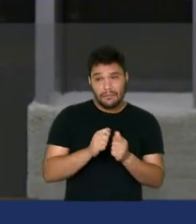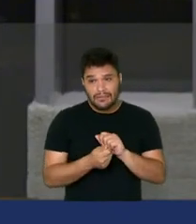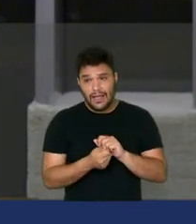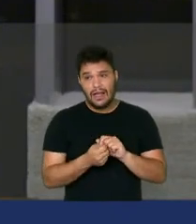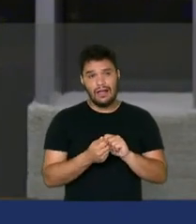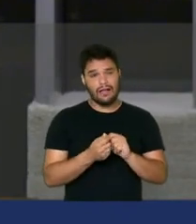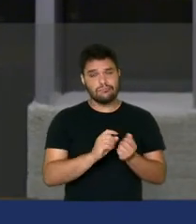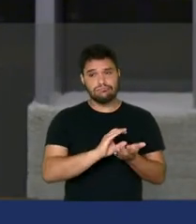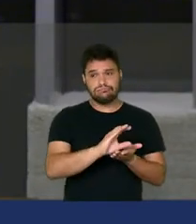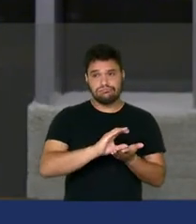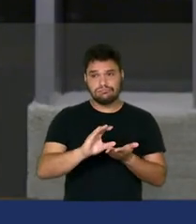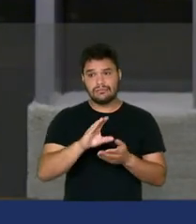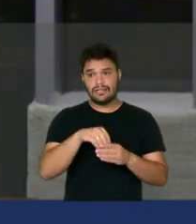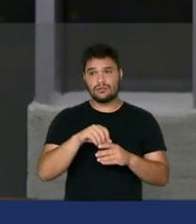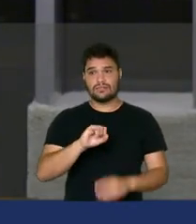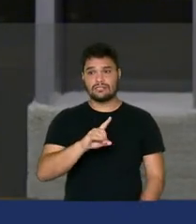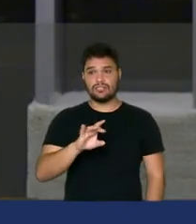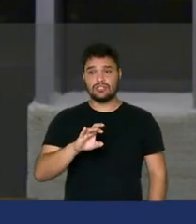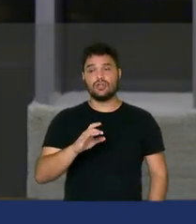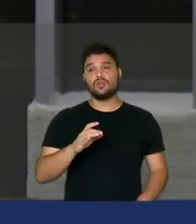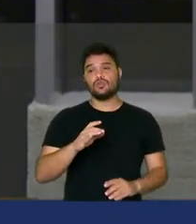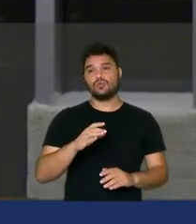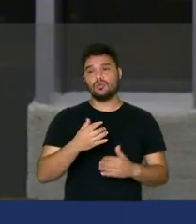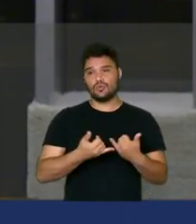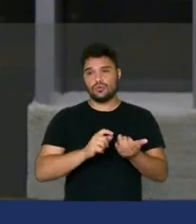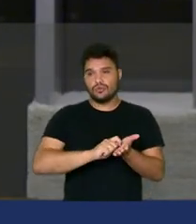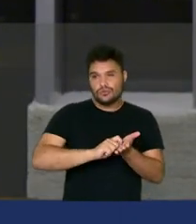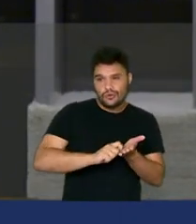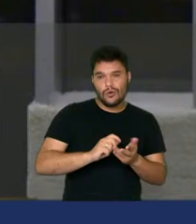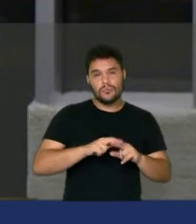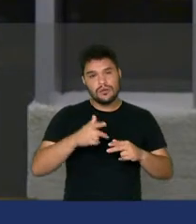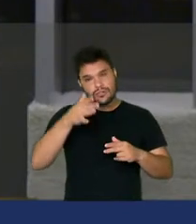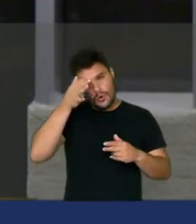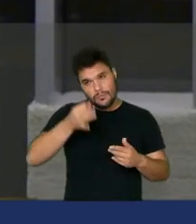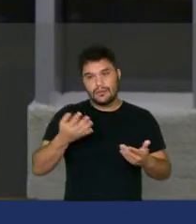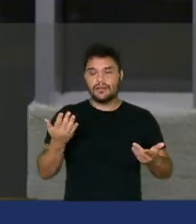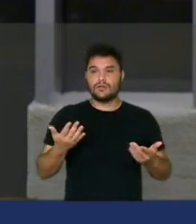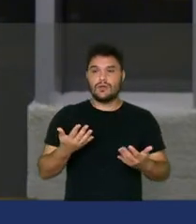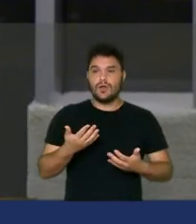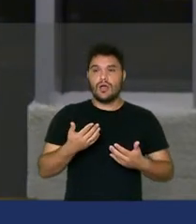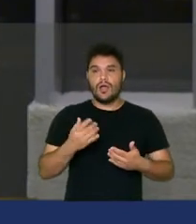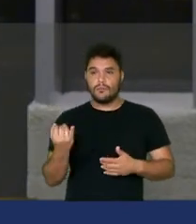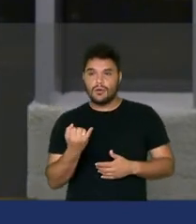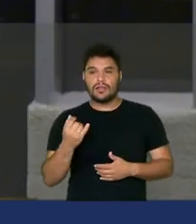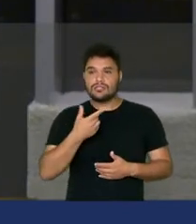IMPOSTOS, VÁRIAS DESTINAÇÕES DA CID DOS JOGOS. ENTÃO PARA CONTRIBUO QUISER O DEBATE E AGRADECENDO A COMPREENSÃO E IMPORTÂNCIA DO RELATOR, NÓS VAMOS RETIRAR